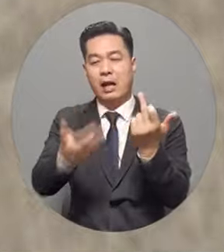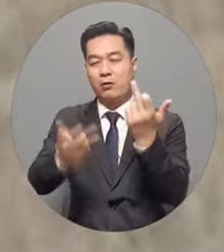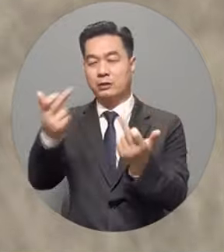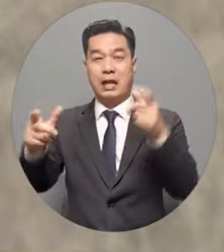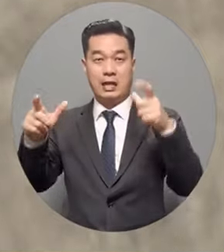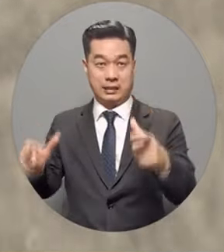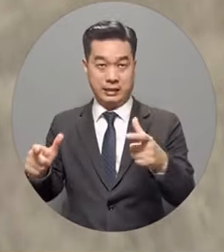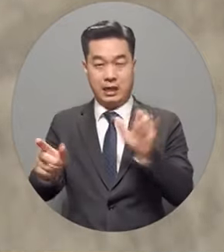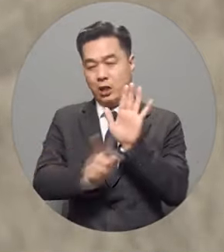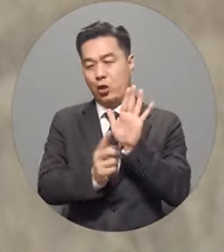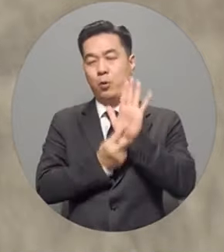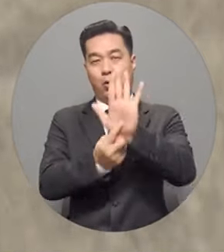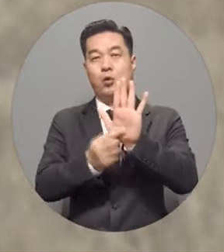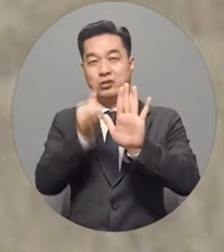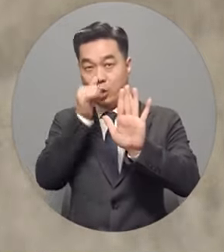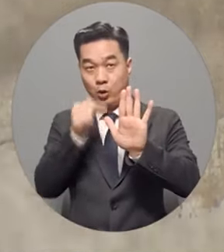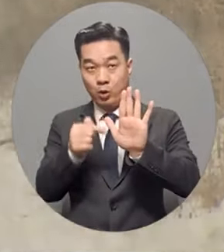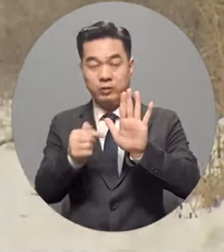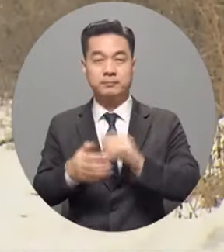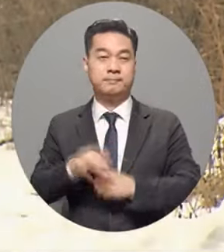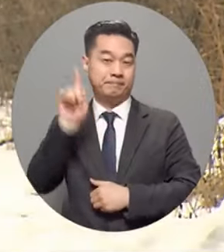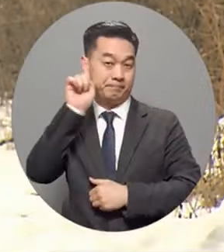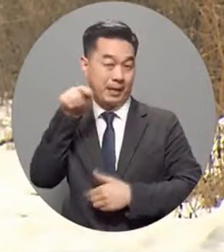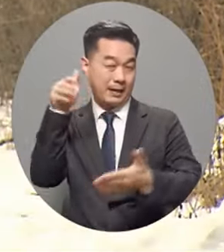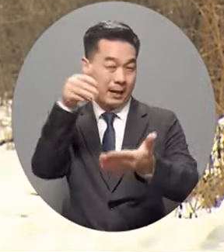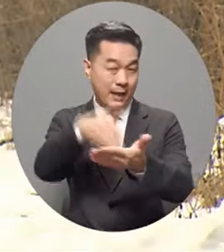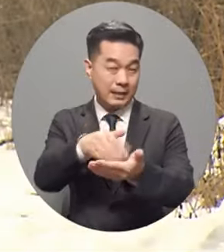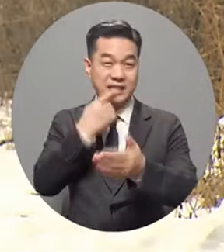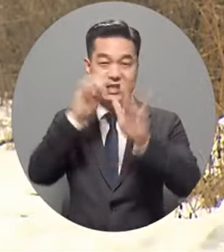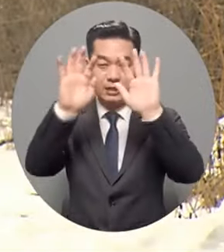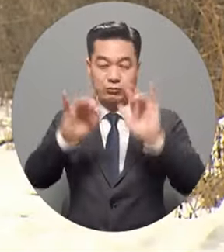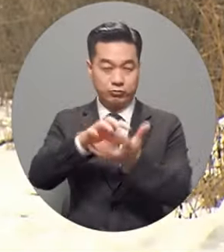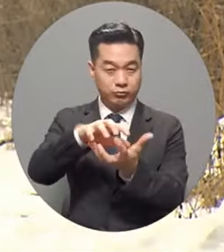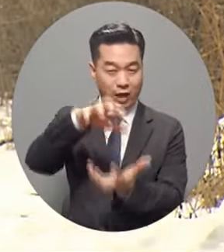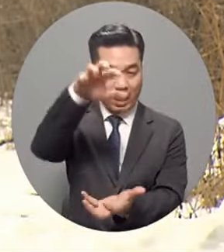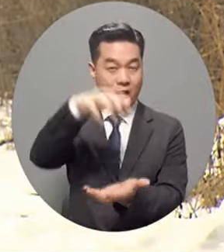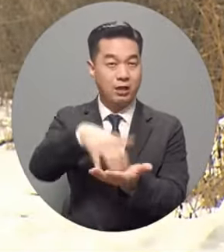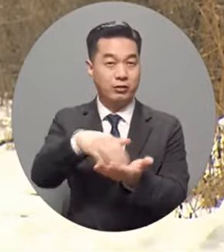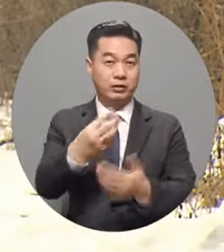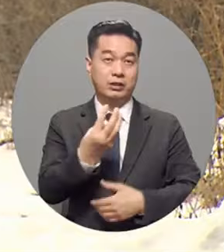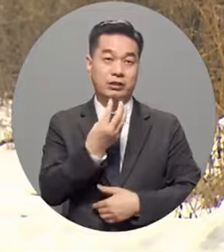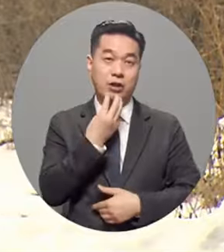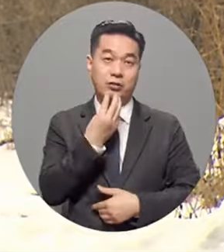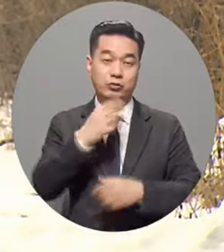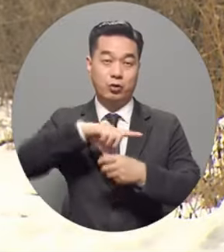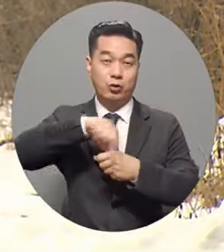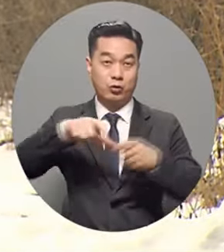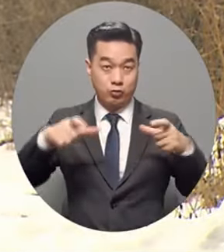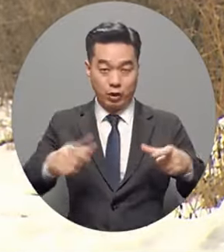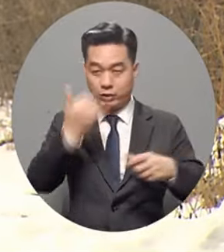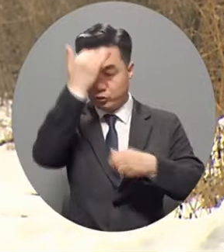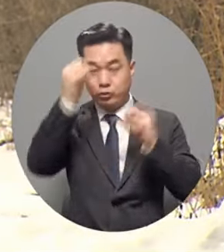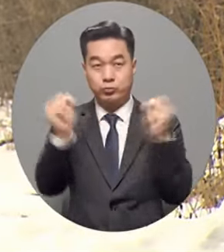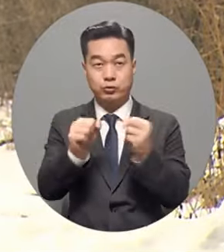북부 내륙으로 확대됐습니다. 또 강원 산지에도 대설경보가 이어지고있습니다. 내일까지 예상되는 눈의 양을 보시면 서울 등 수도권과 충북에 3에서 8cm가량이